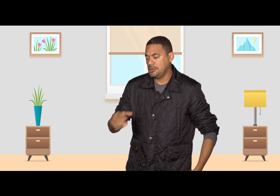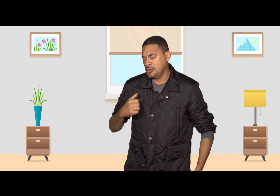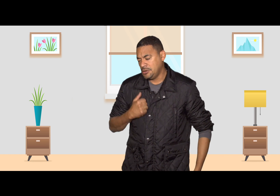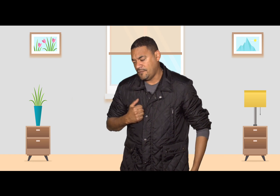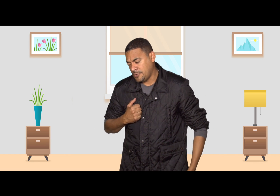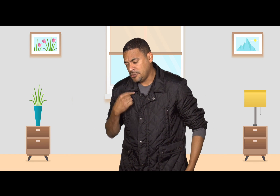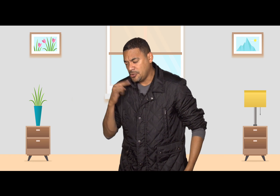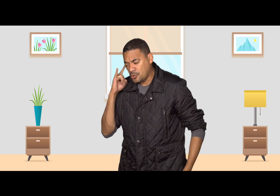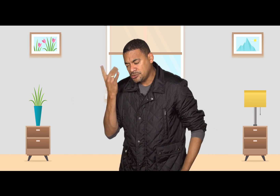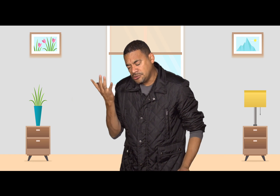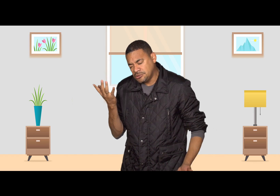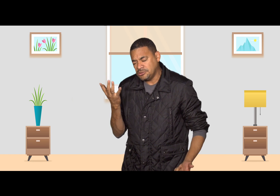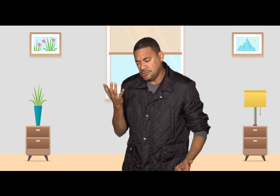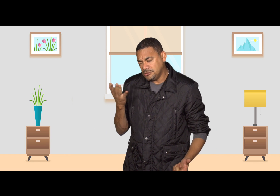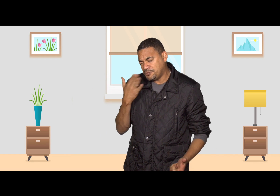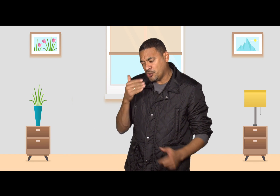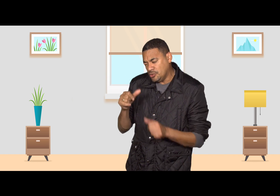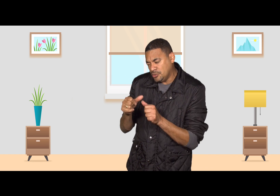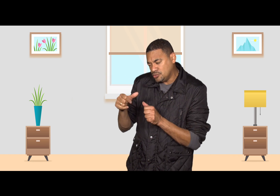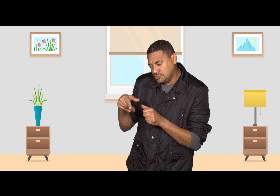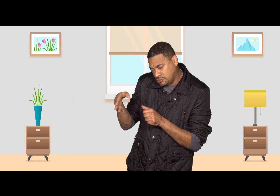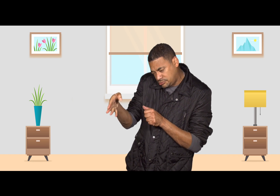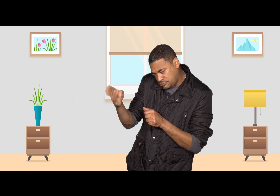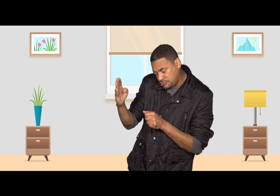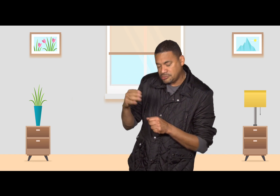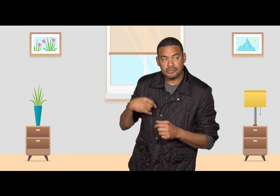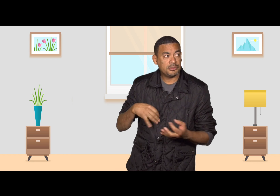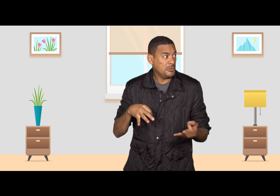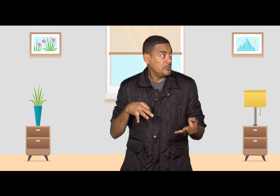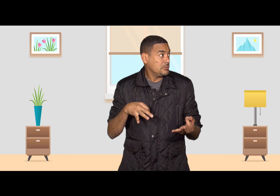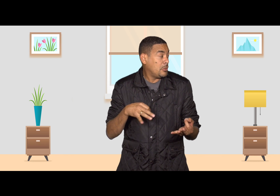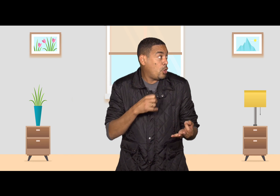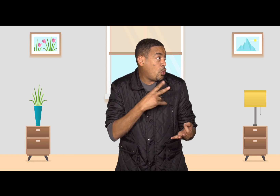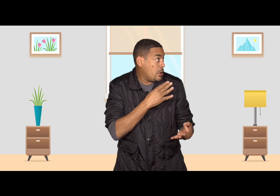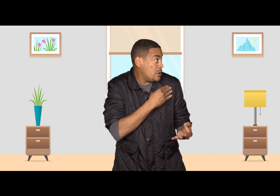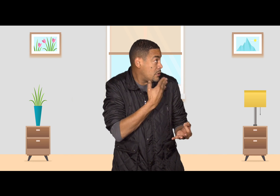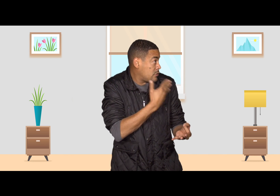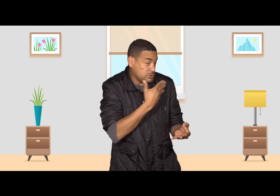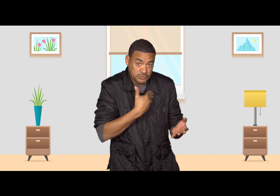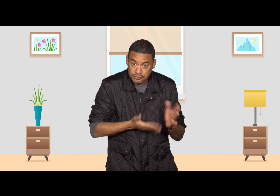Por favor no toques violín aquí, ve a tocar a otro lugar. Bueno, está bien -- le respondía el hijo.